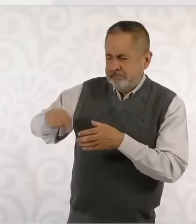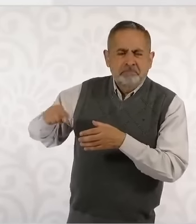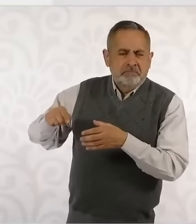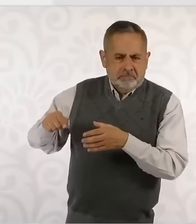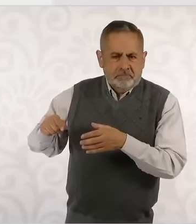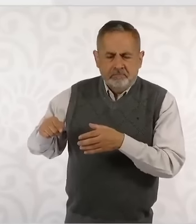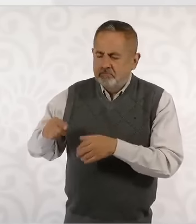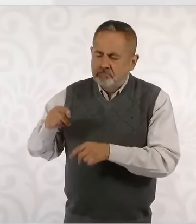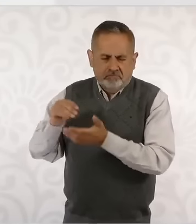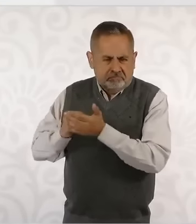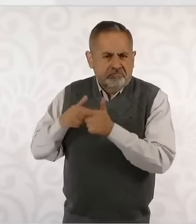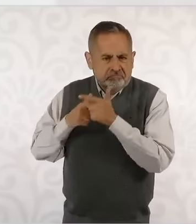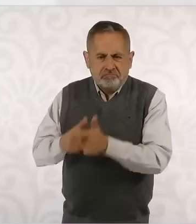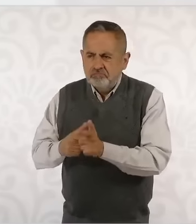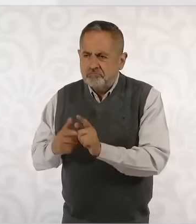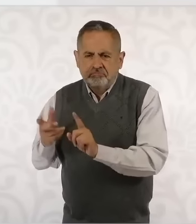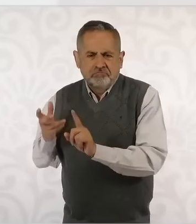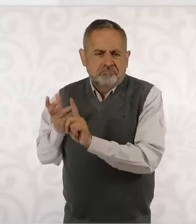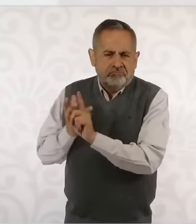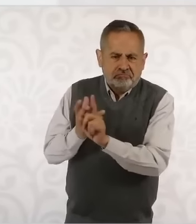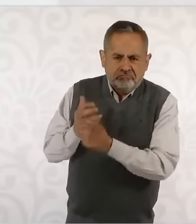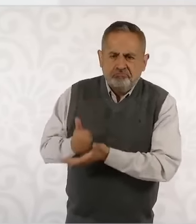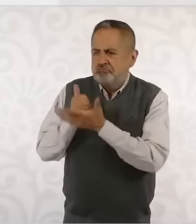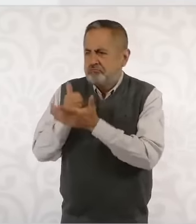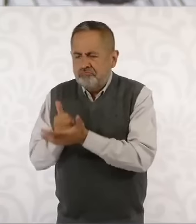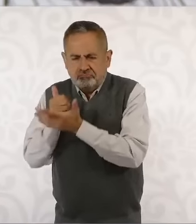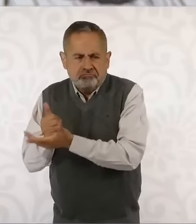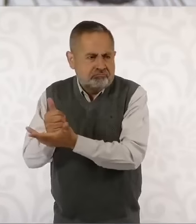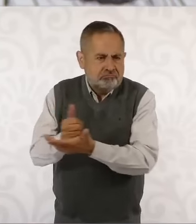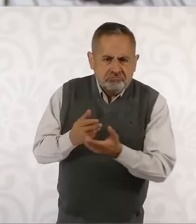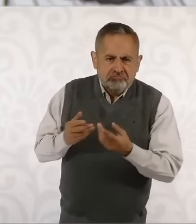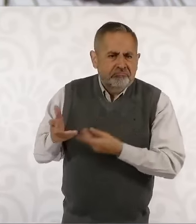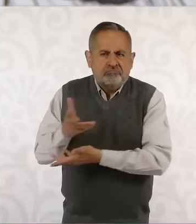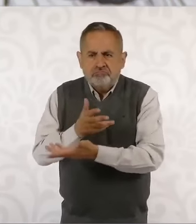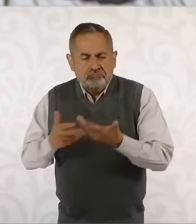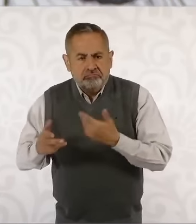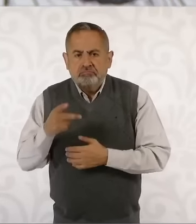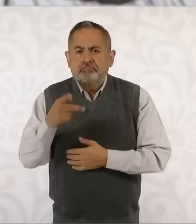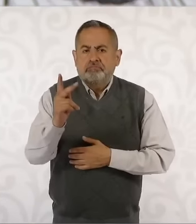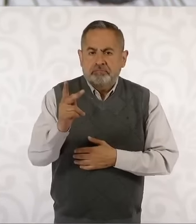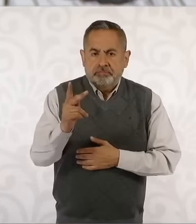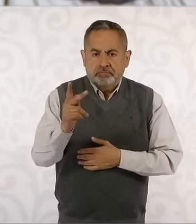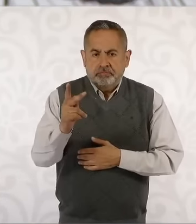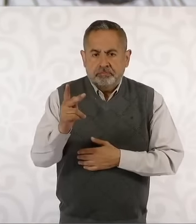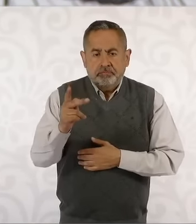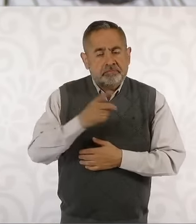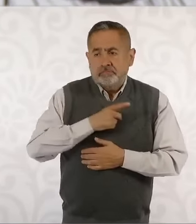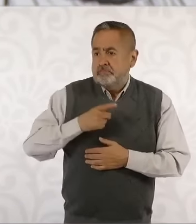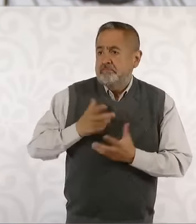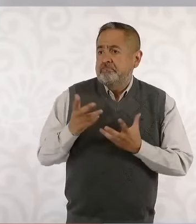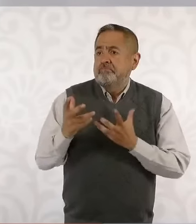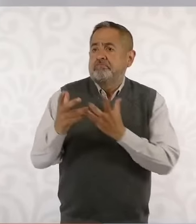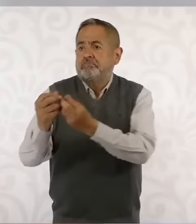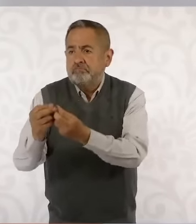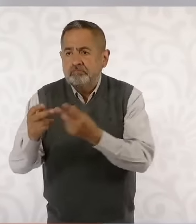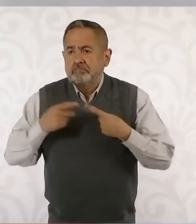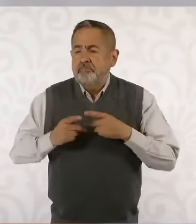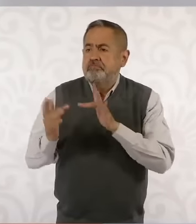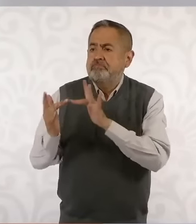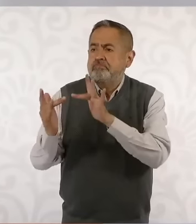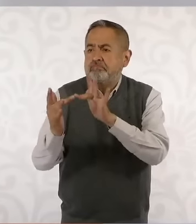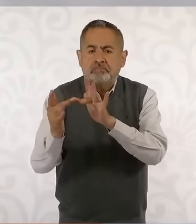nos van a seguir apoyando, eh, pero tenemos que estar cerca de la gente, eso aislarse,